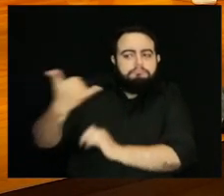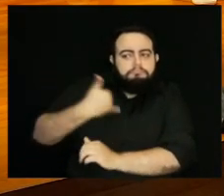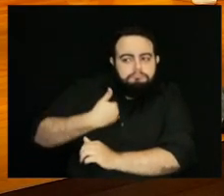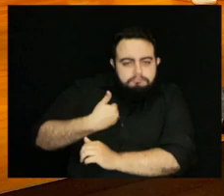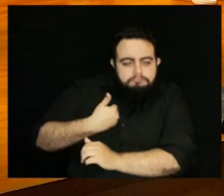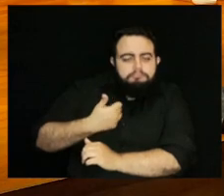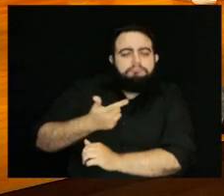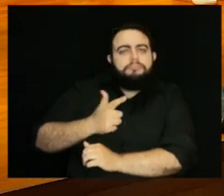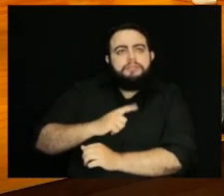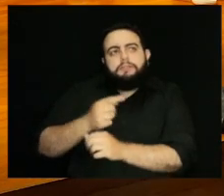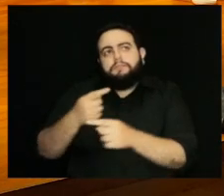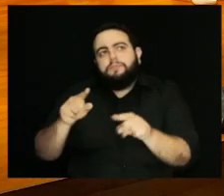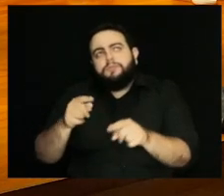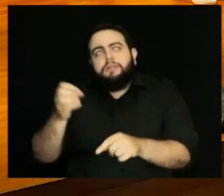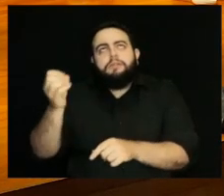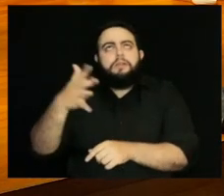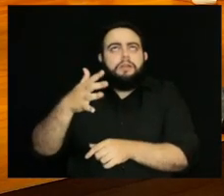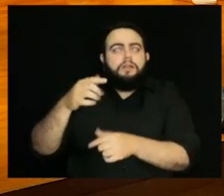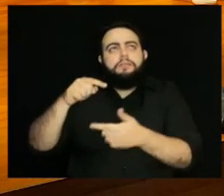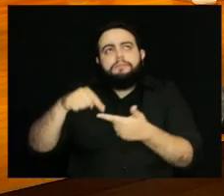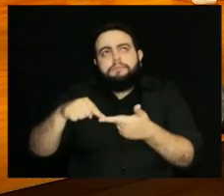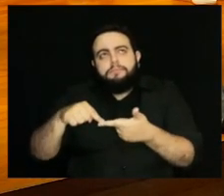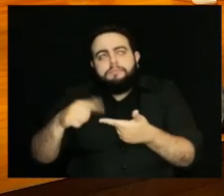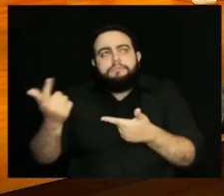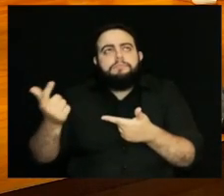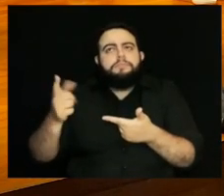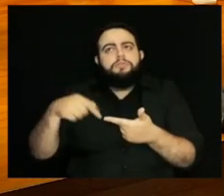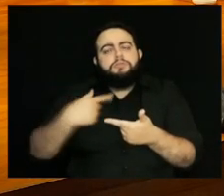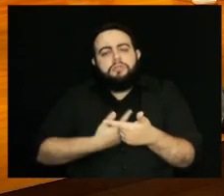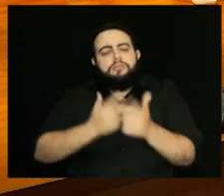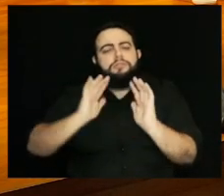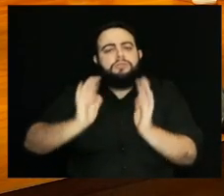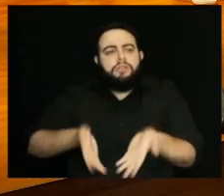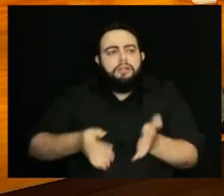uma música nova do Noel Rosa aqui que arrebentou, a gente tocou em vários programas com regional